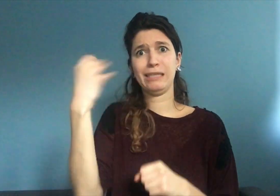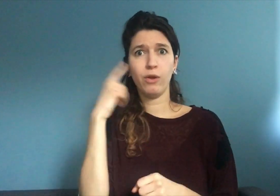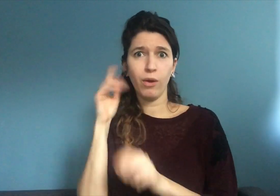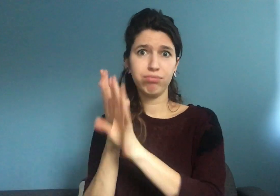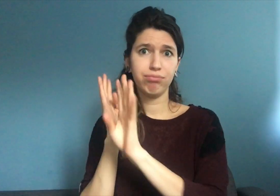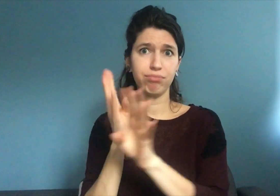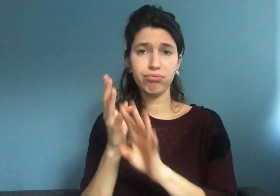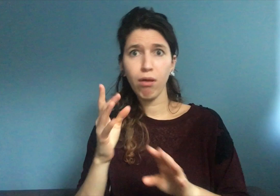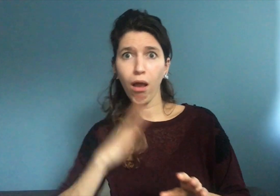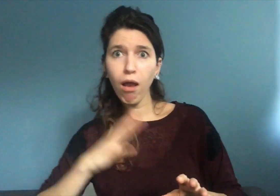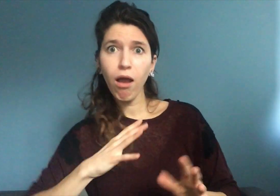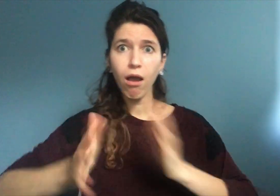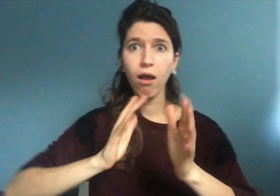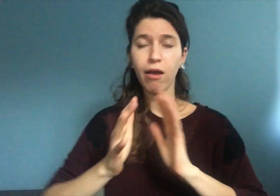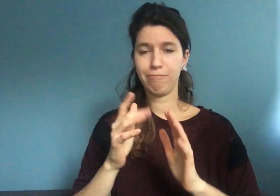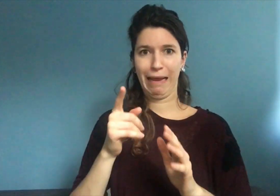surtout qu’il y a de plus en plus d’entendants intéressés.